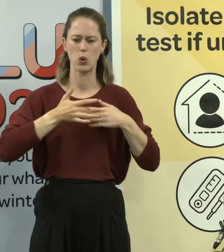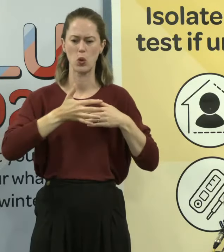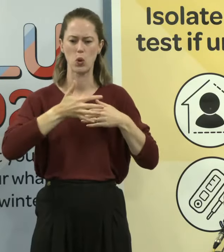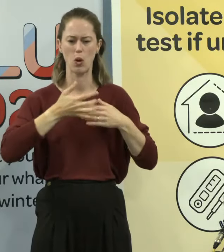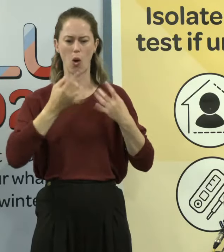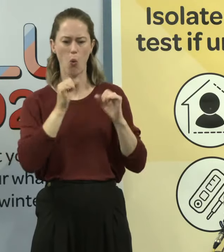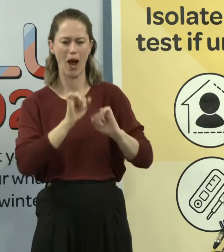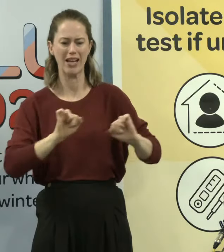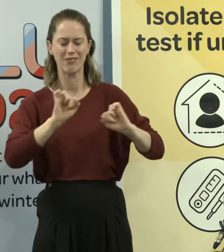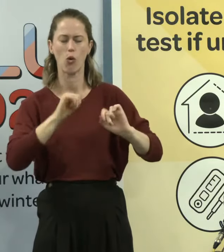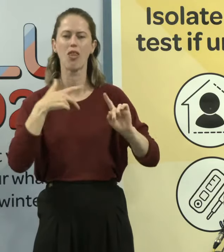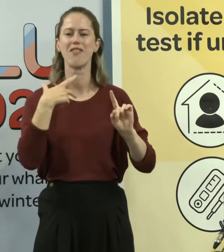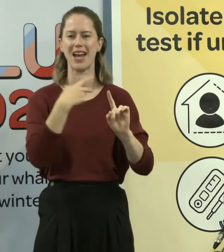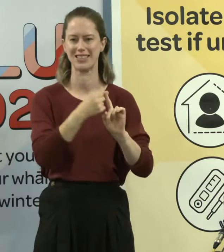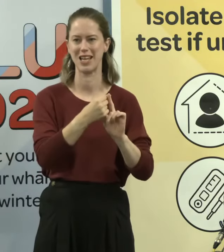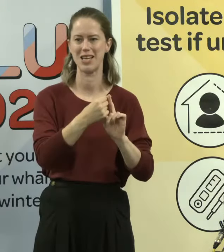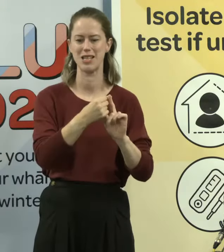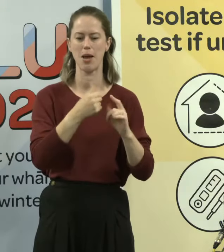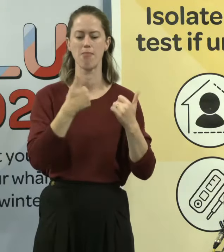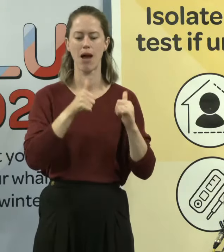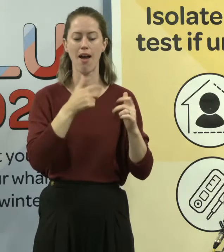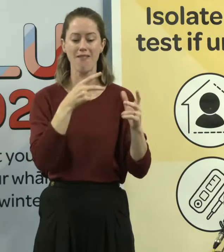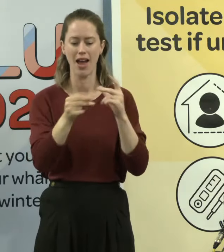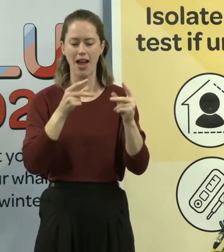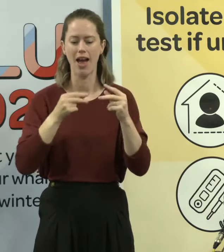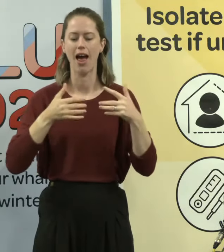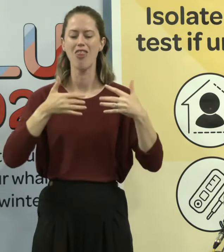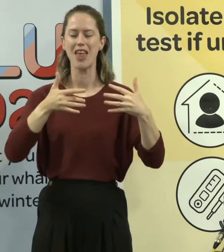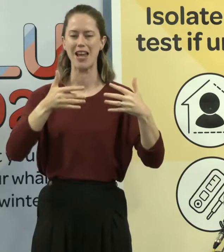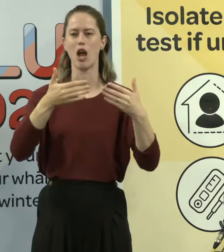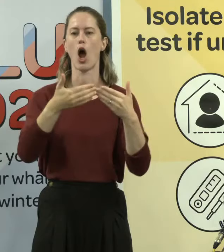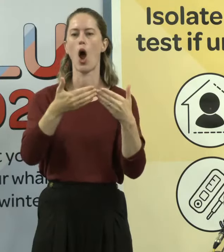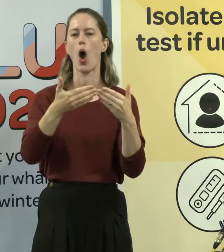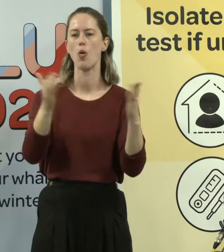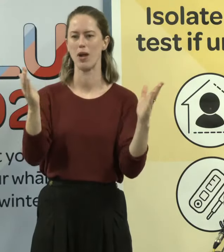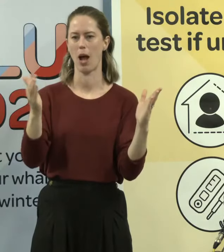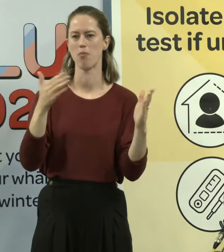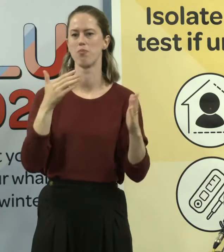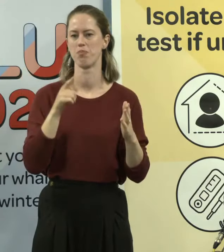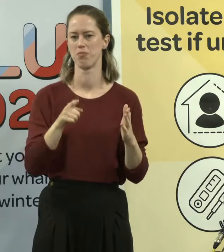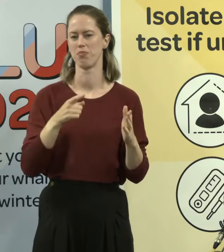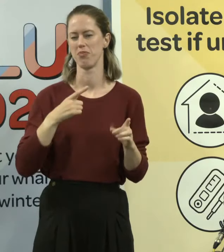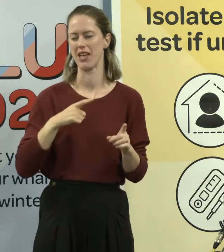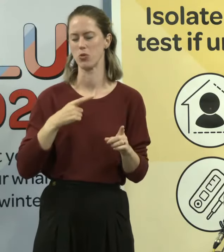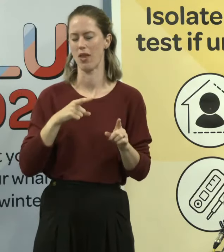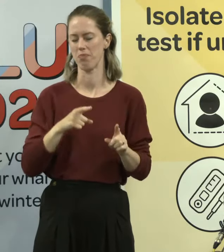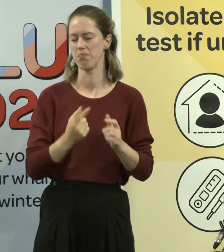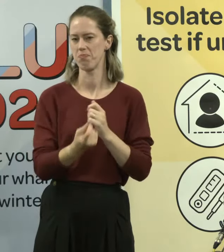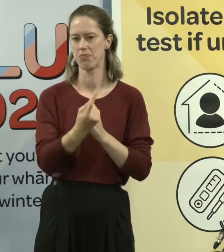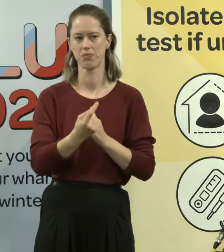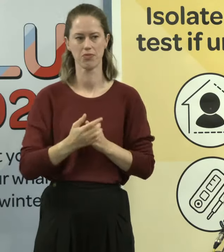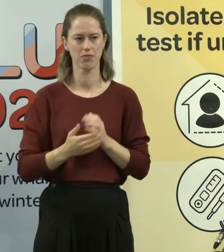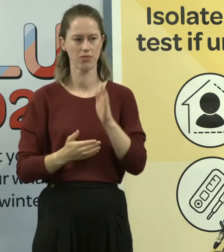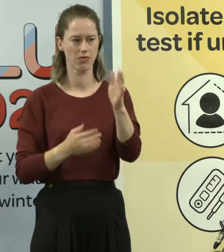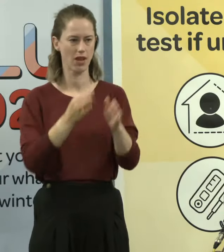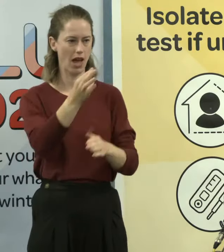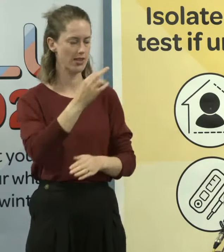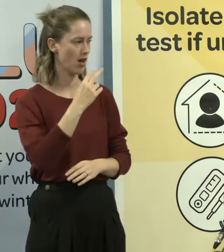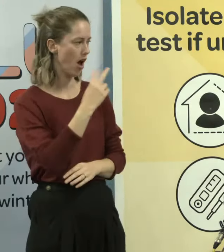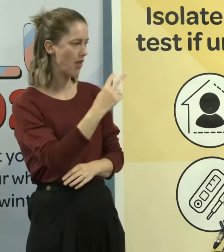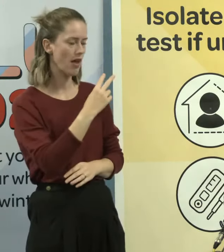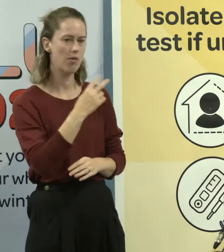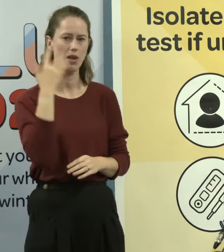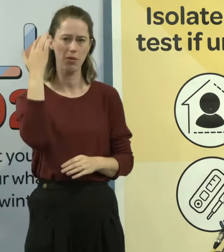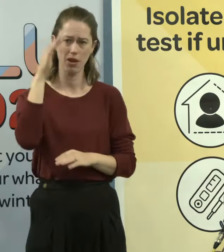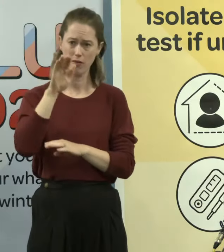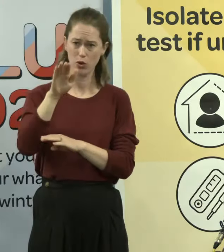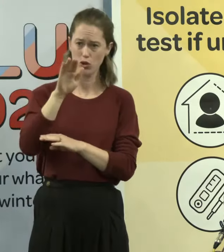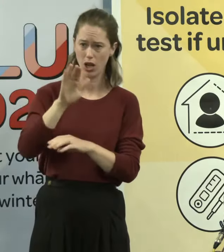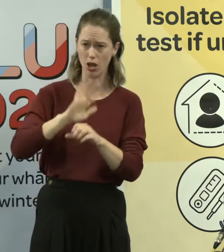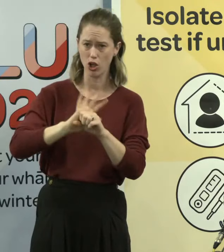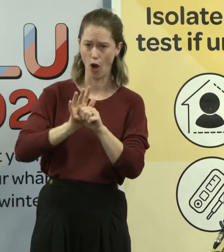ko te tino mahi tuatahi, ko tera